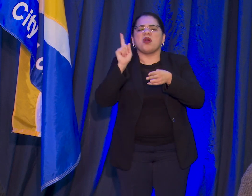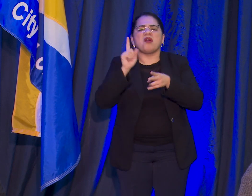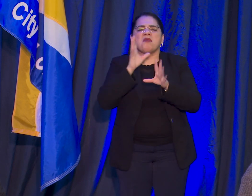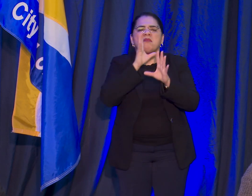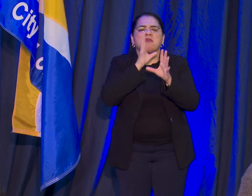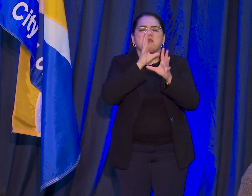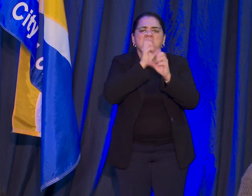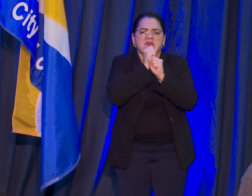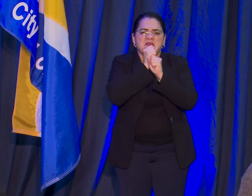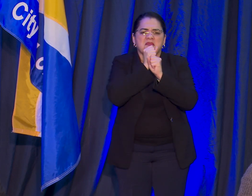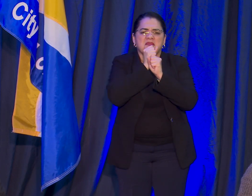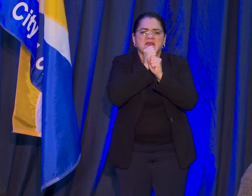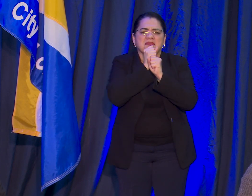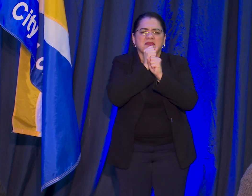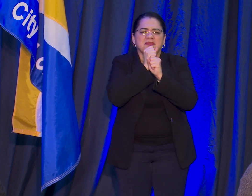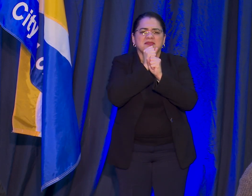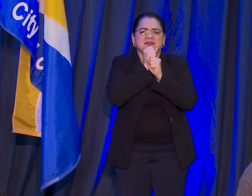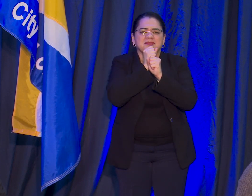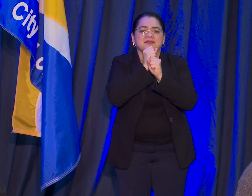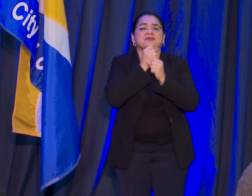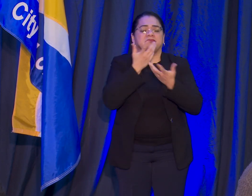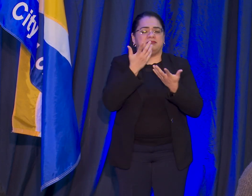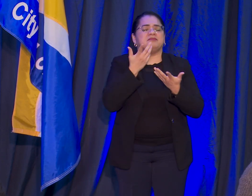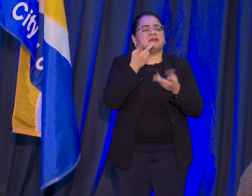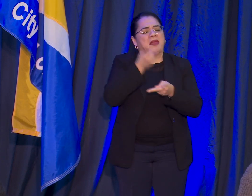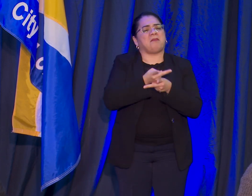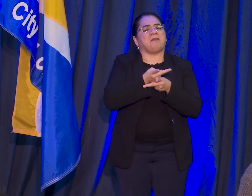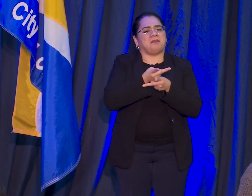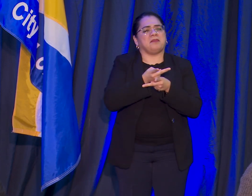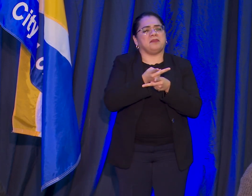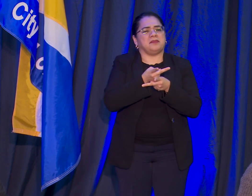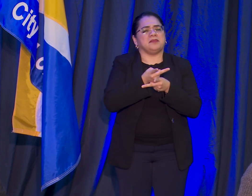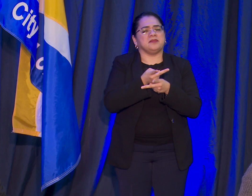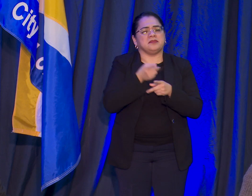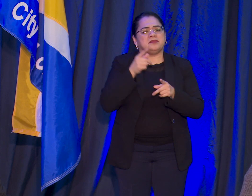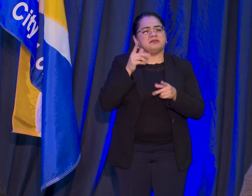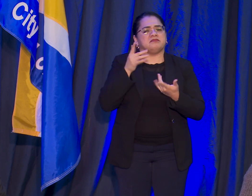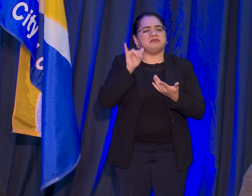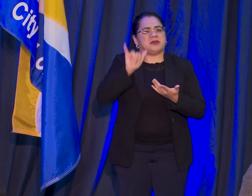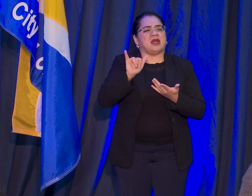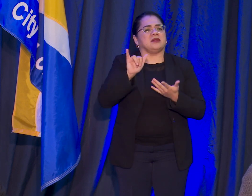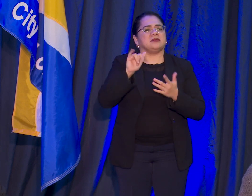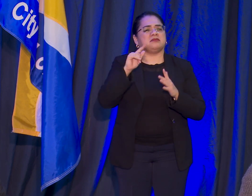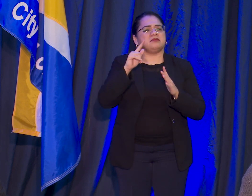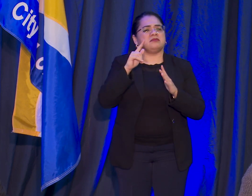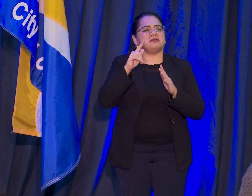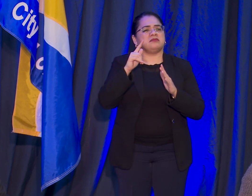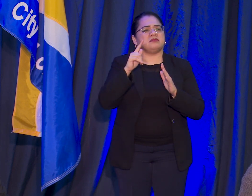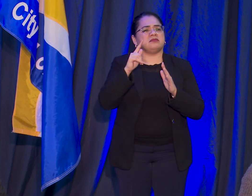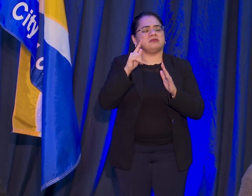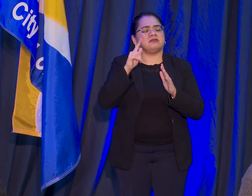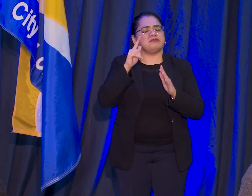scofieid se confidential / Don de la persona a permitir que la familia atanga